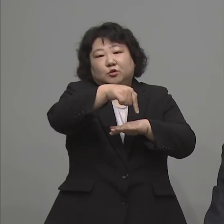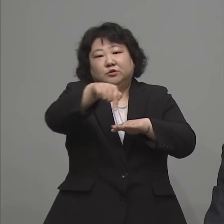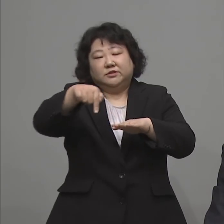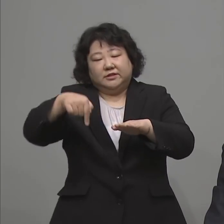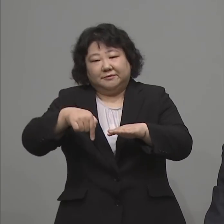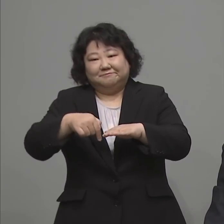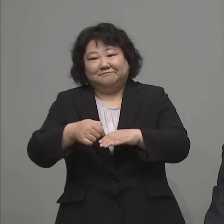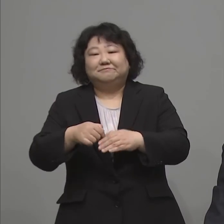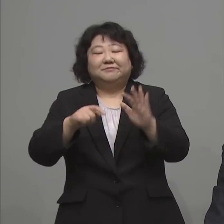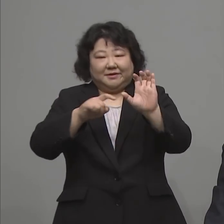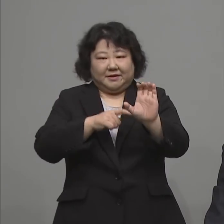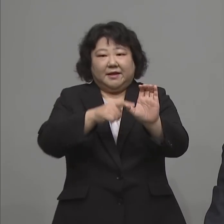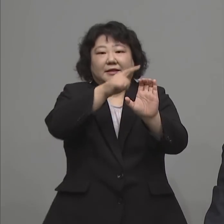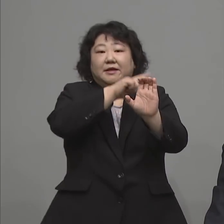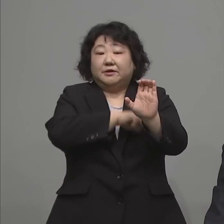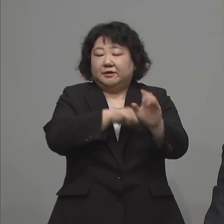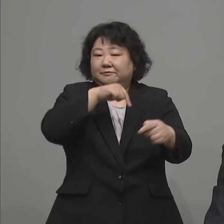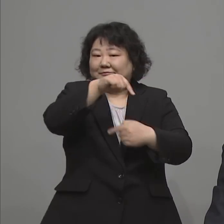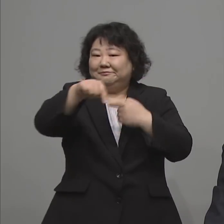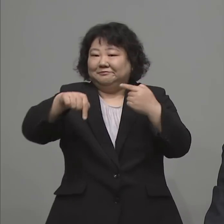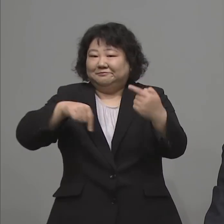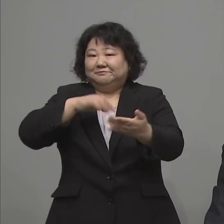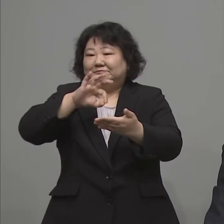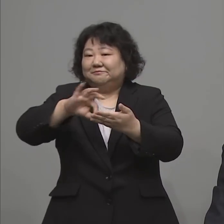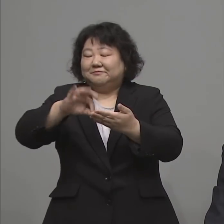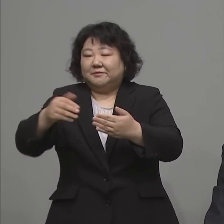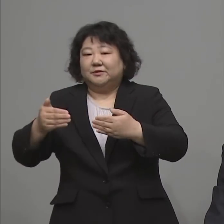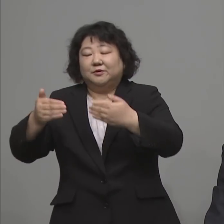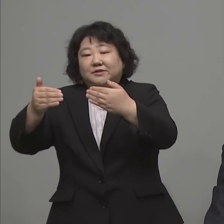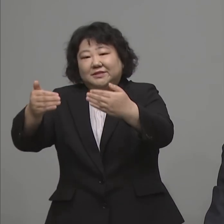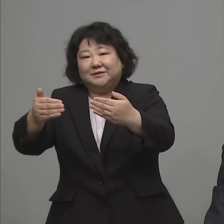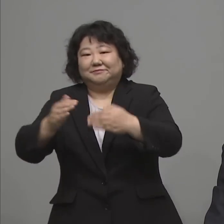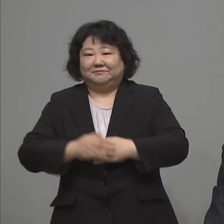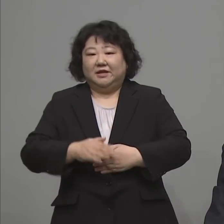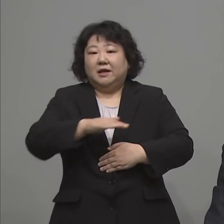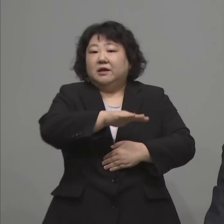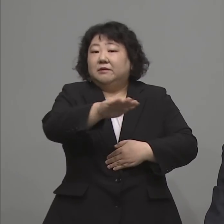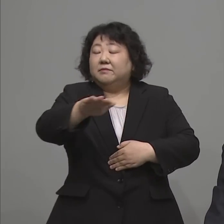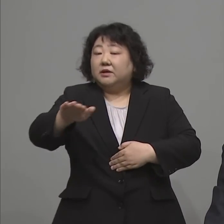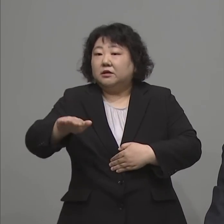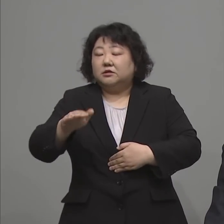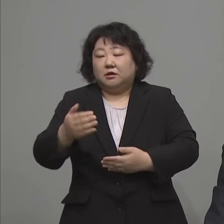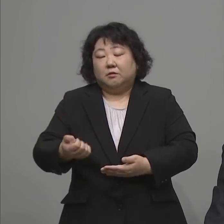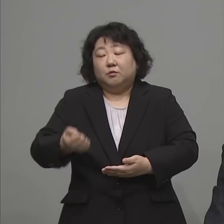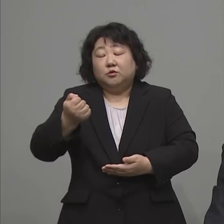再生可能エネルギーの 利活用の促進や 県民共有の財産である